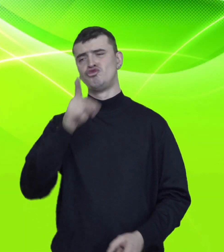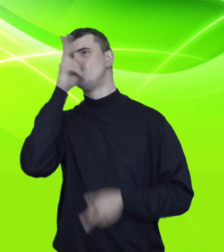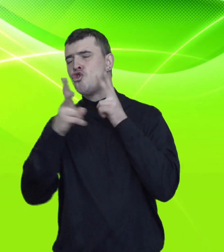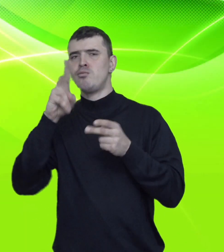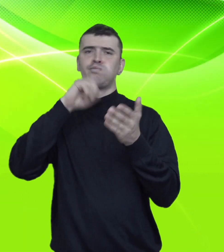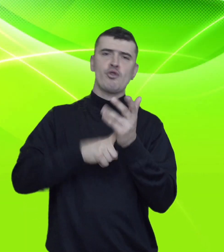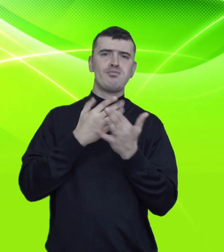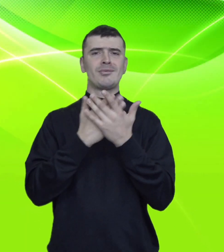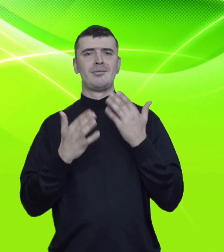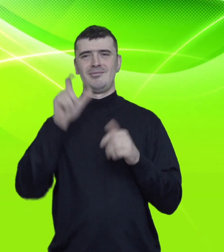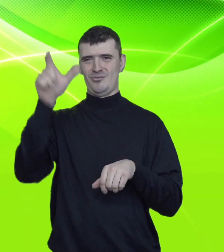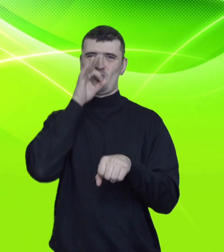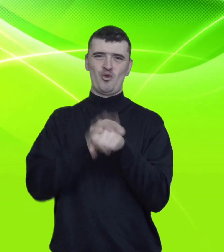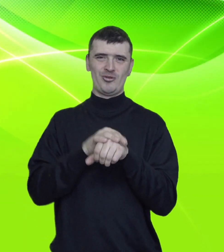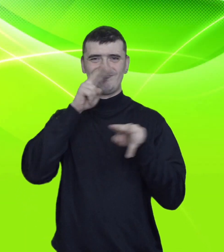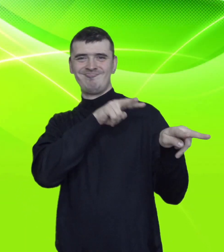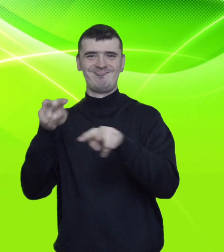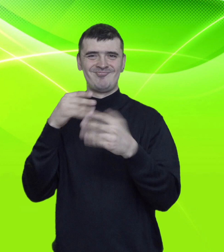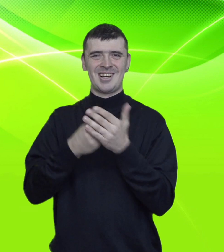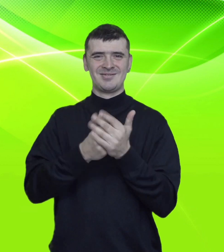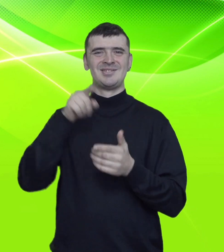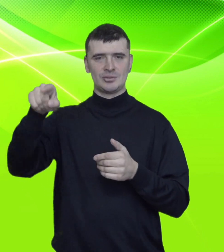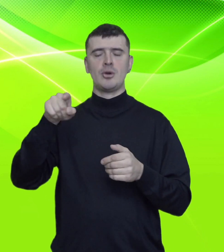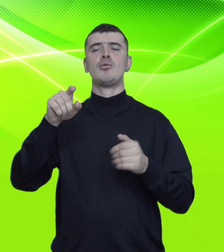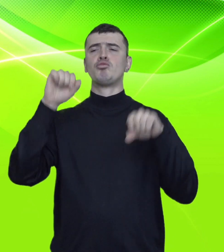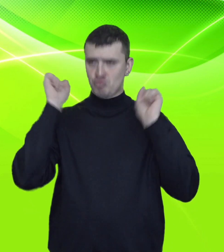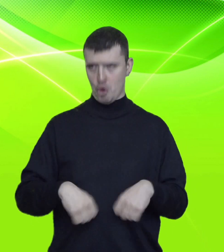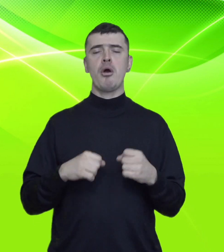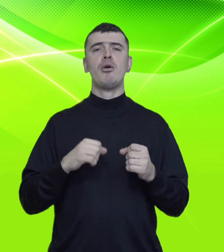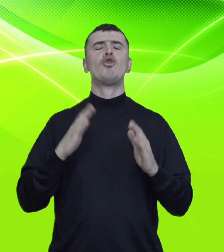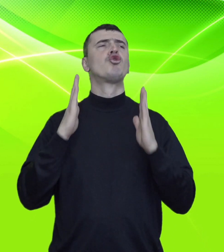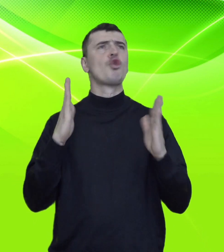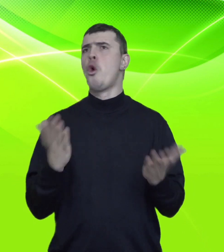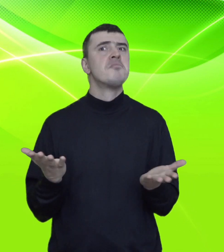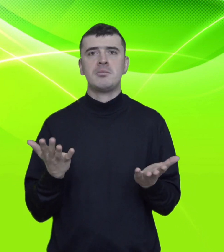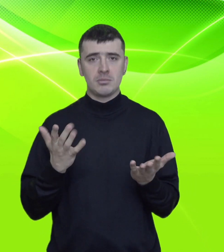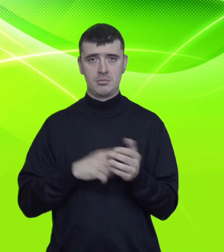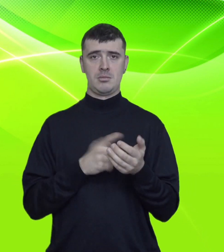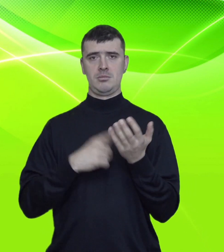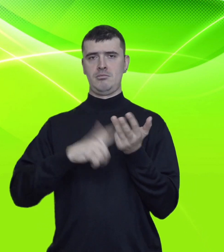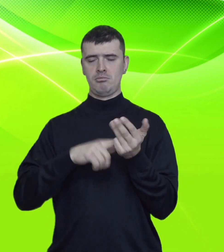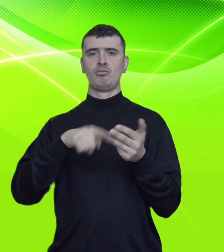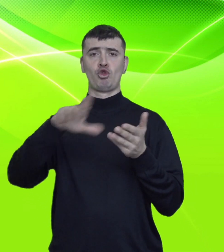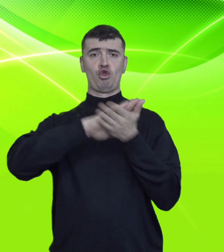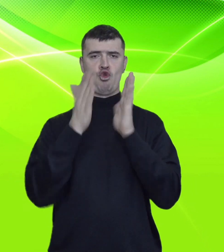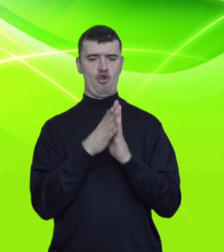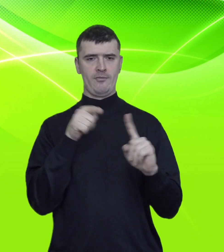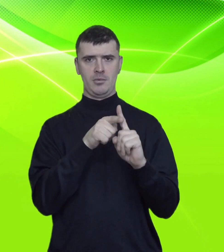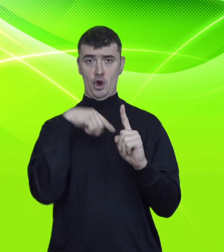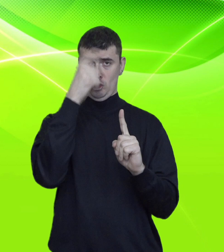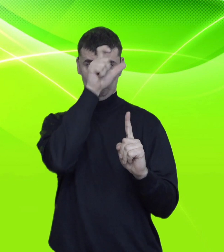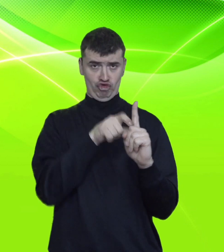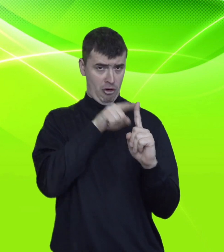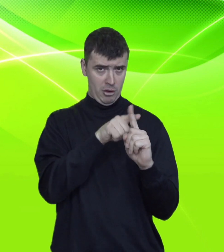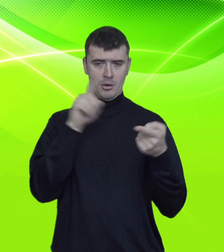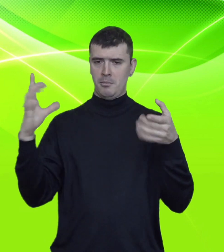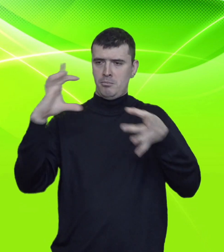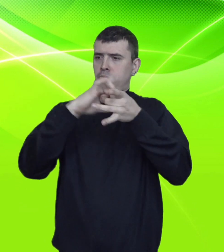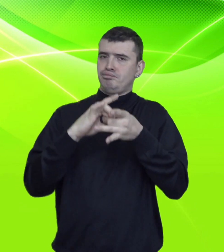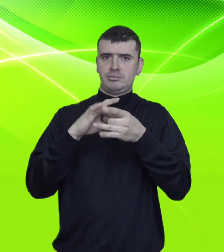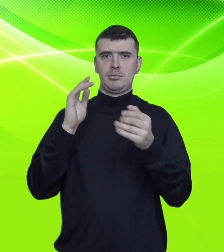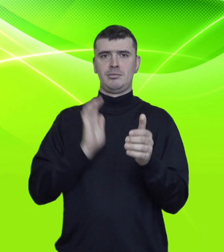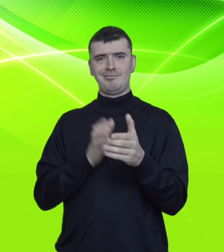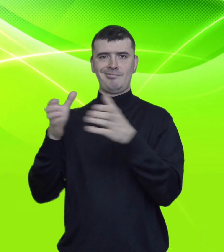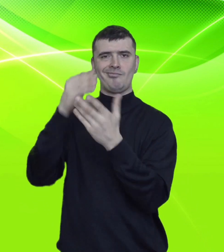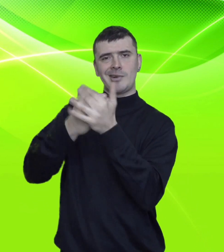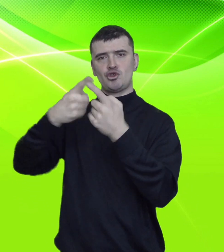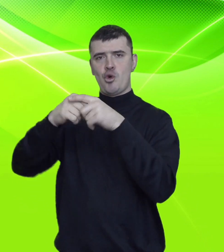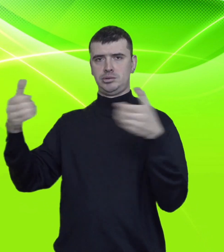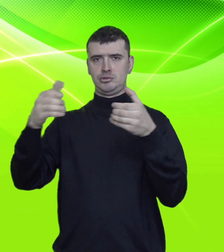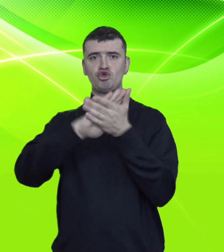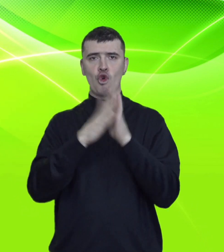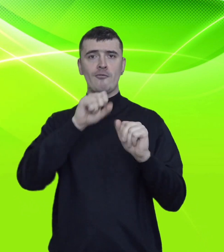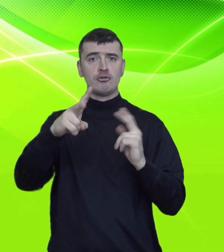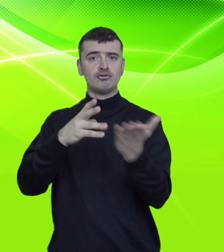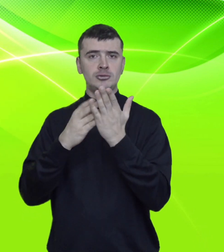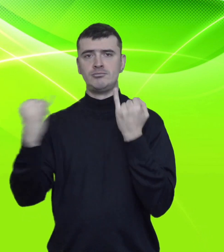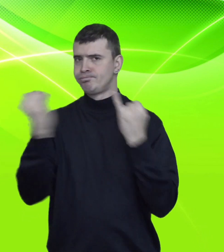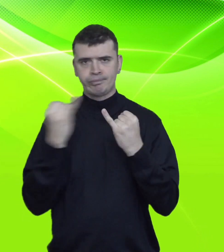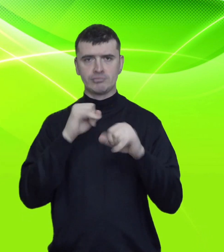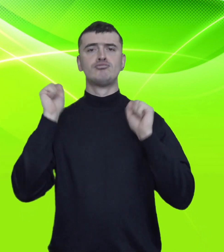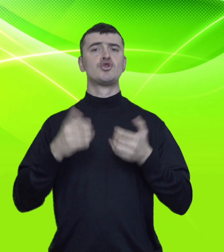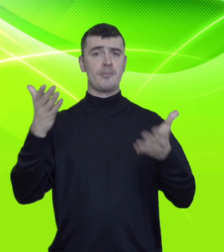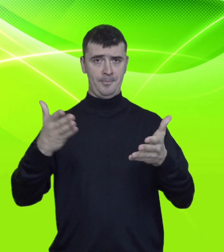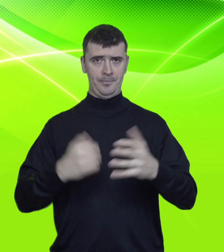Обращаться к омбудсмену можно только по договорам частных лиц с финансовыми организациями.